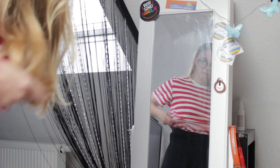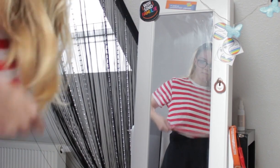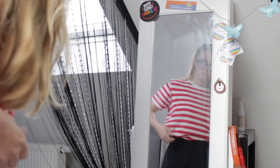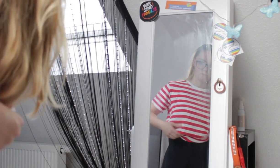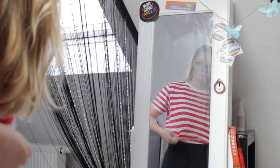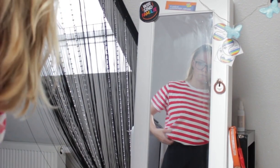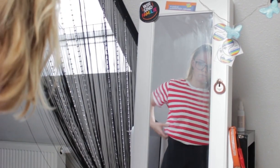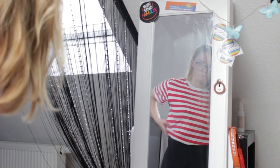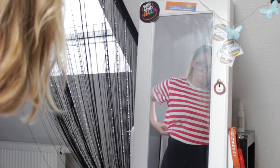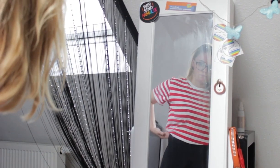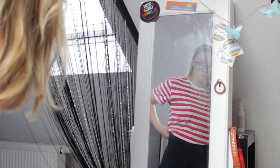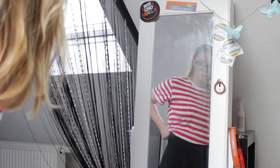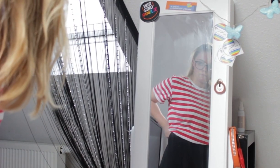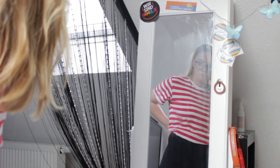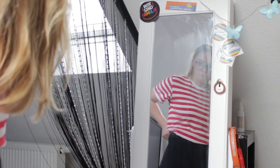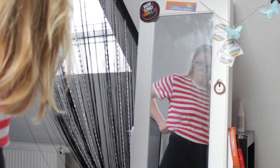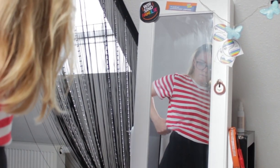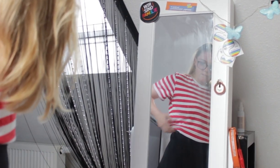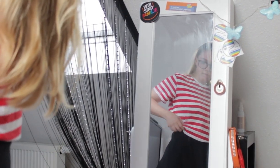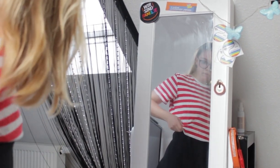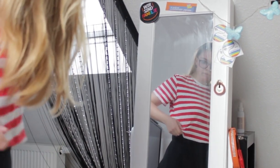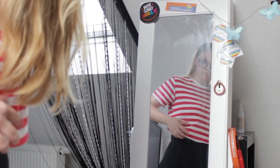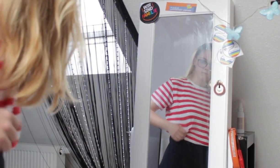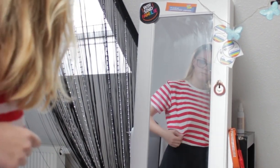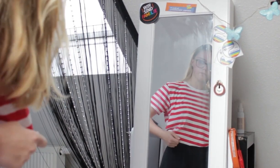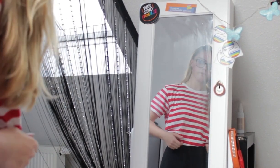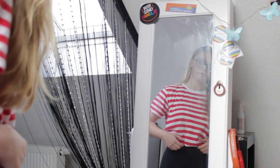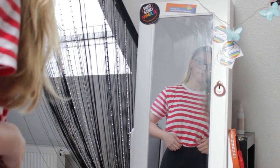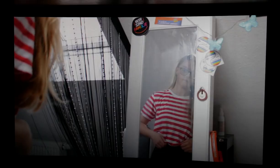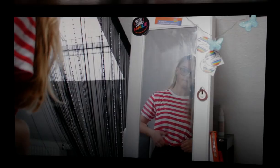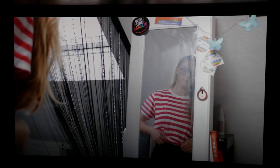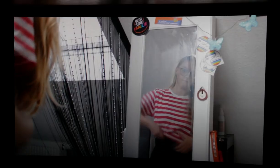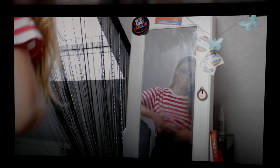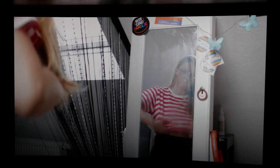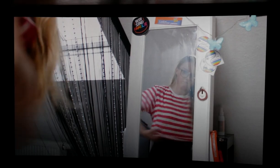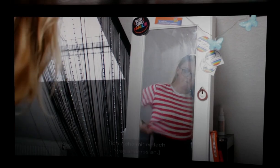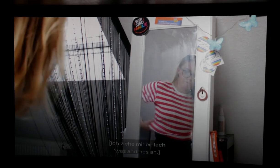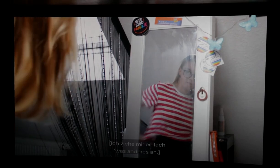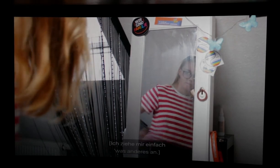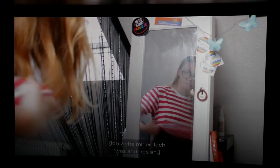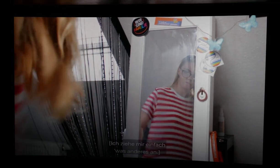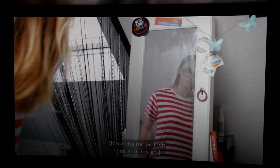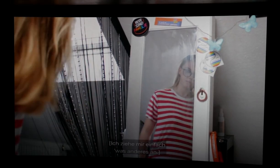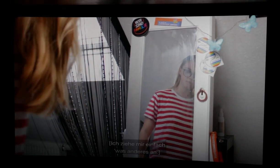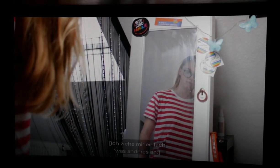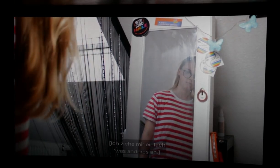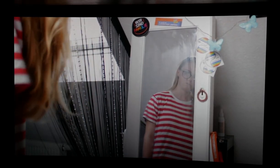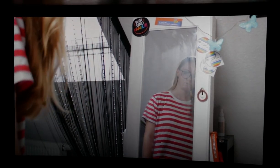Nein! Nein, auf keinen Fall! Ich ziehe einfach etwas anderes an.